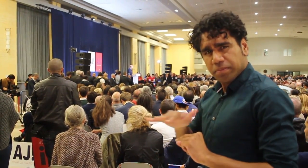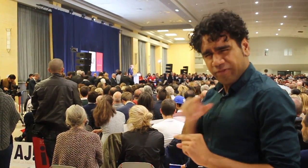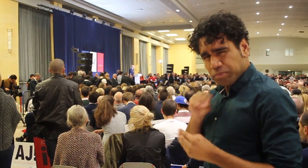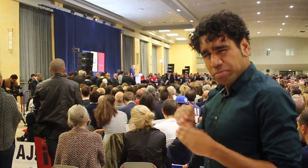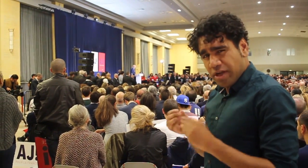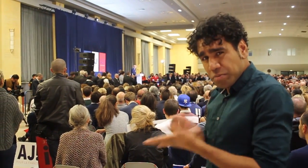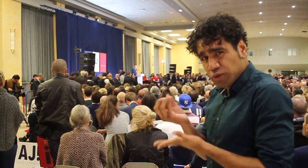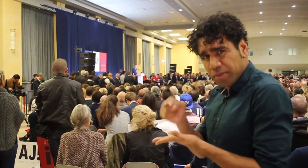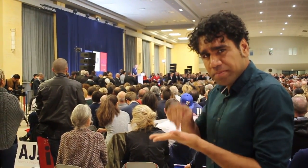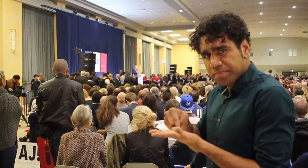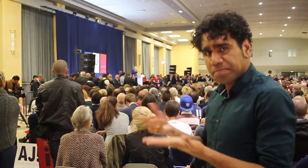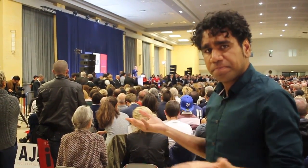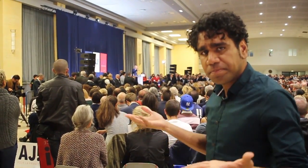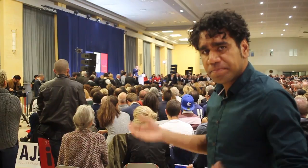Je me demande s’ils ont eu l’information.